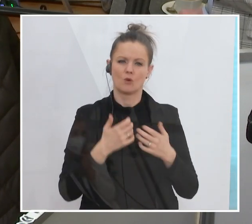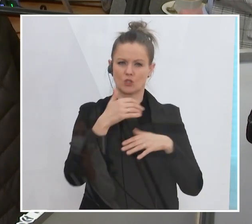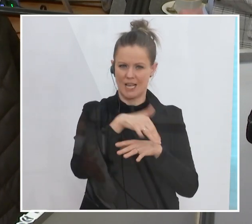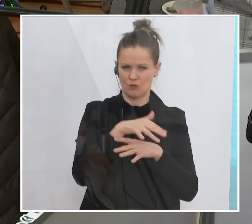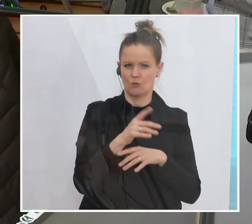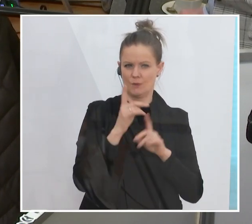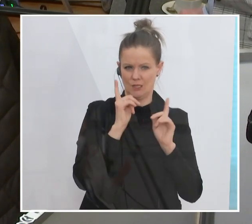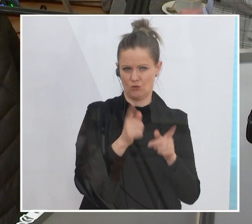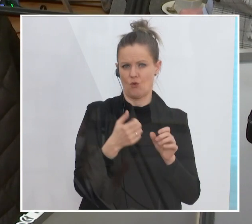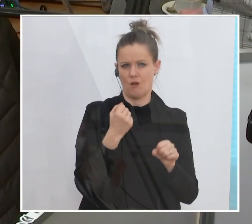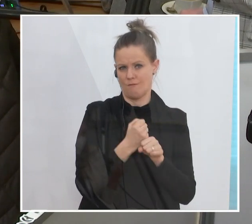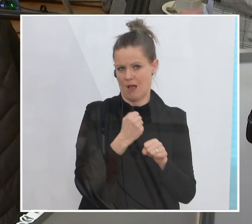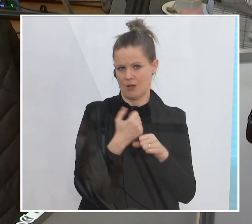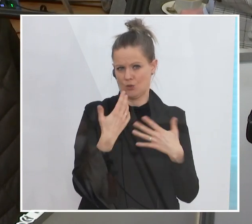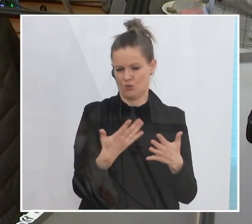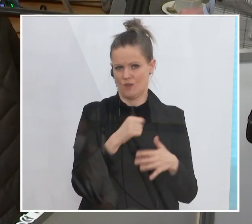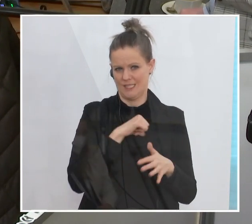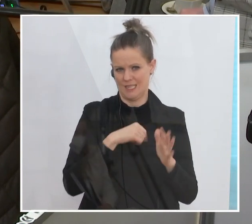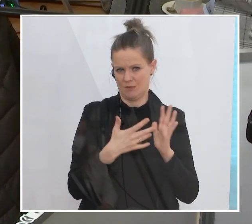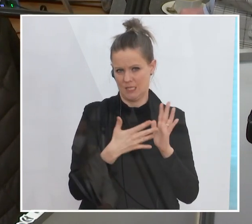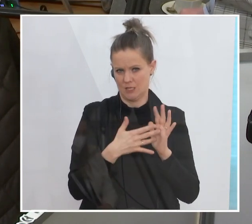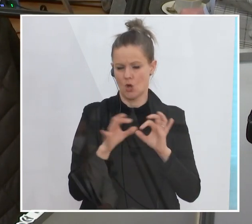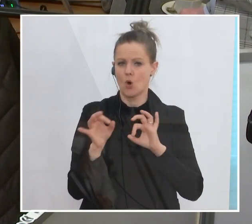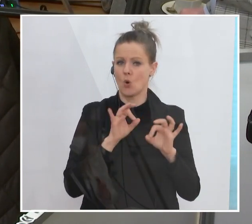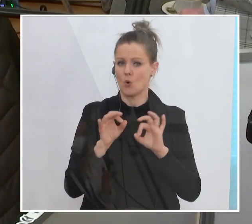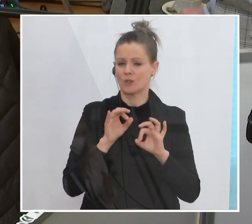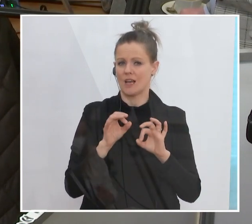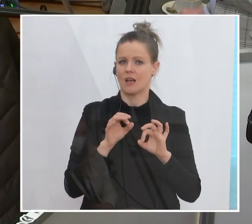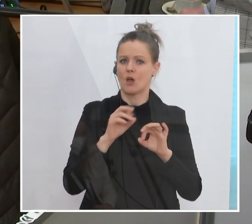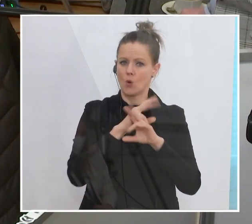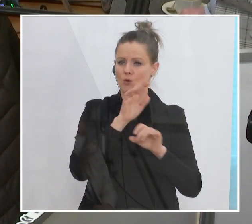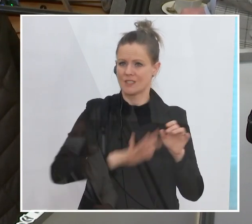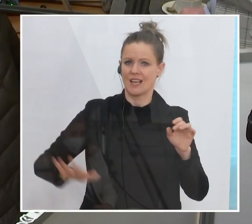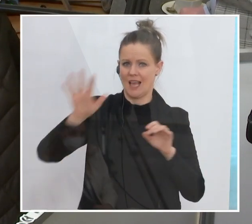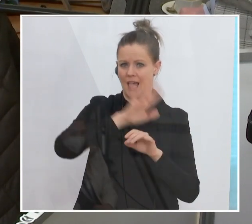im Hinblick auf ganz Österreich auch Ihr Wunsch, dass eben diese Selbsttests auch anerkannt werden?